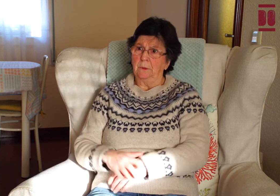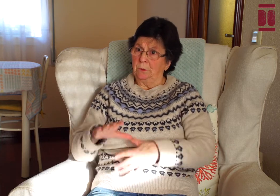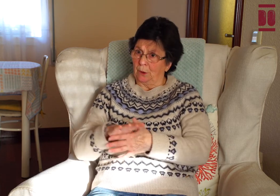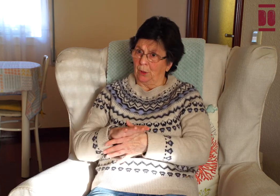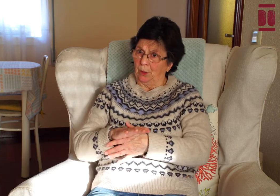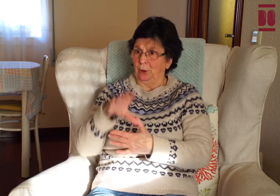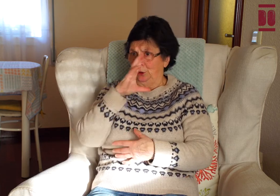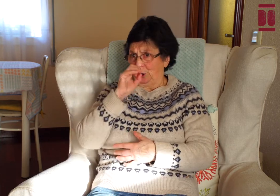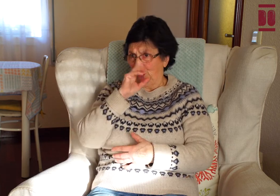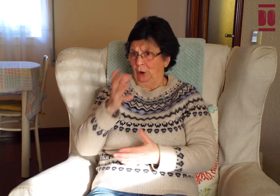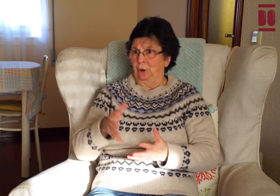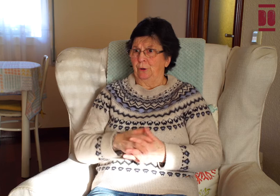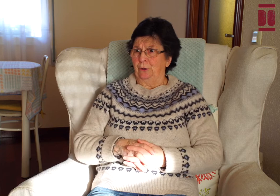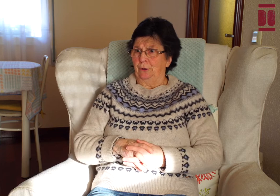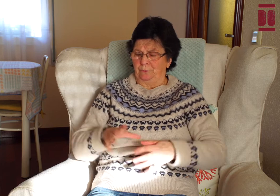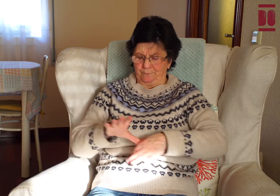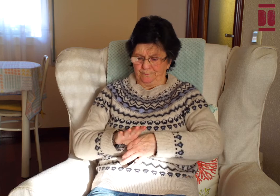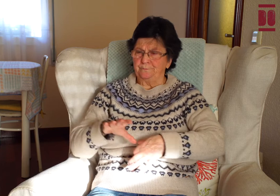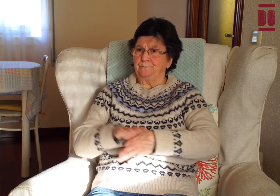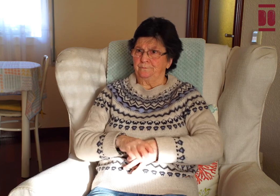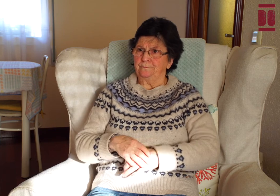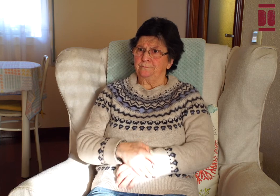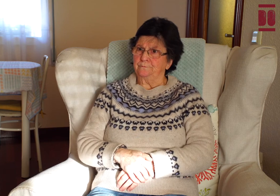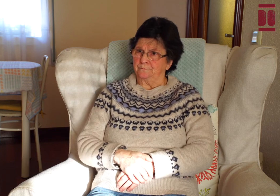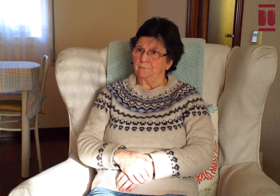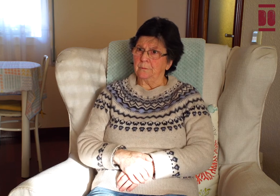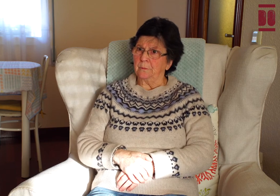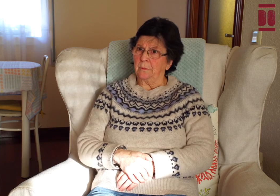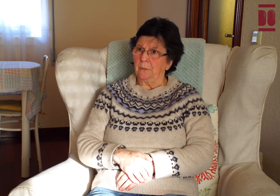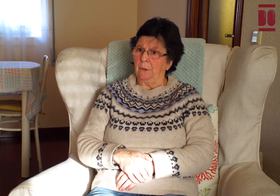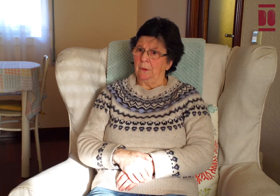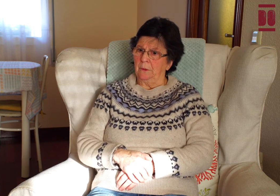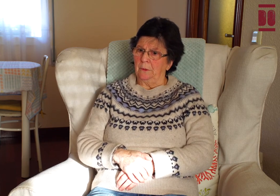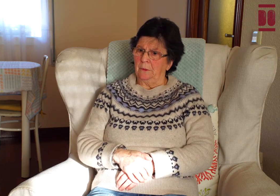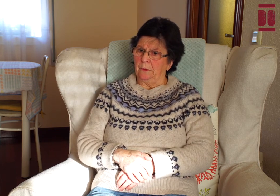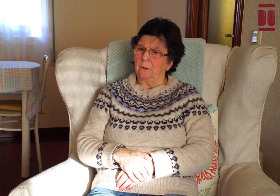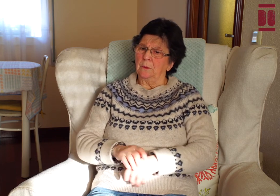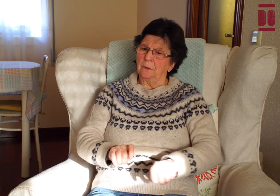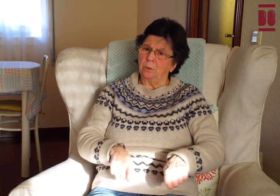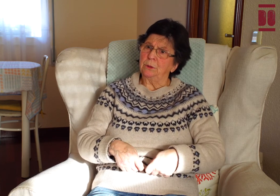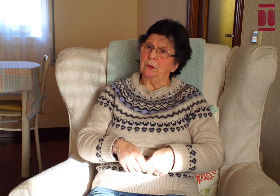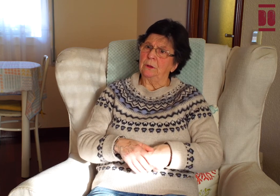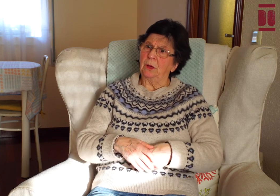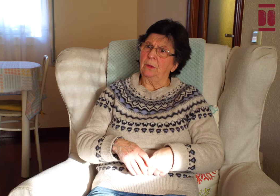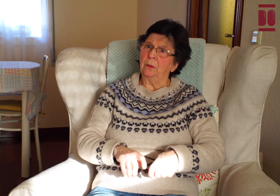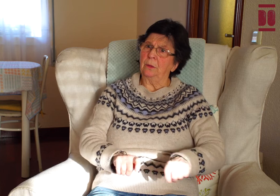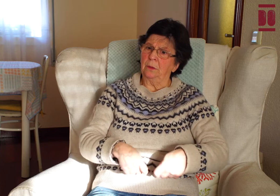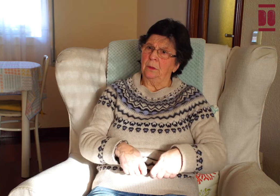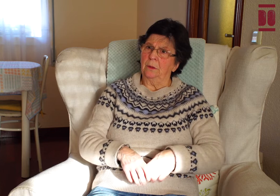Los zapatos inmundos. Los zapatos, sí, sí, sí, sí. Los zapatos.